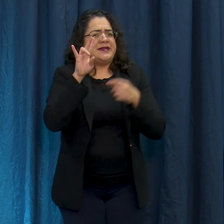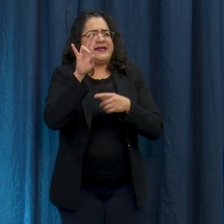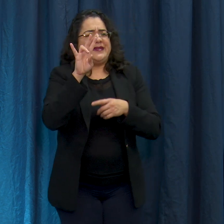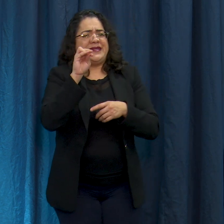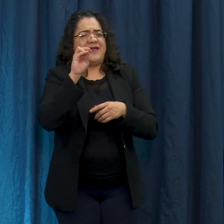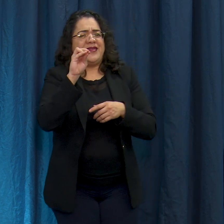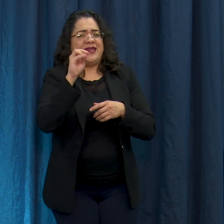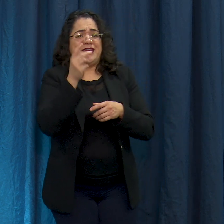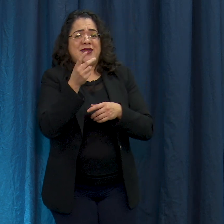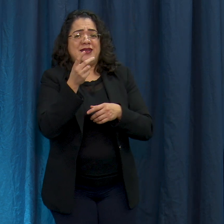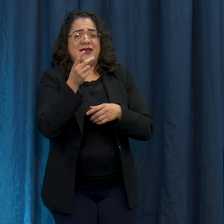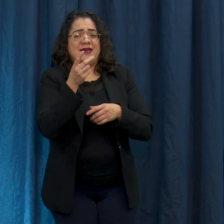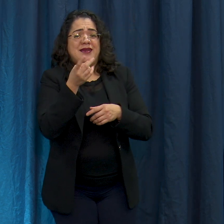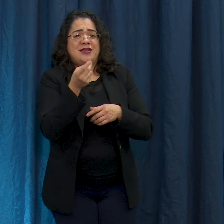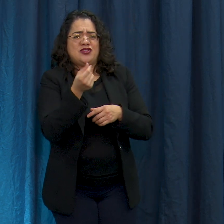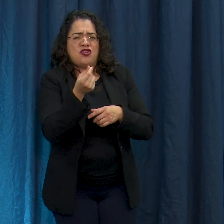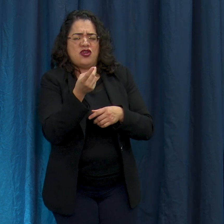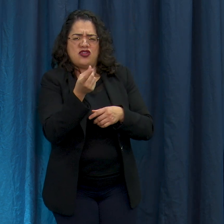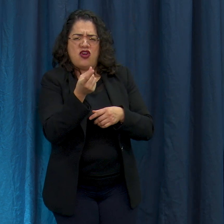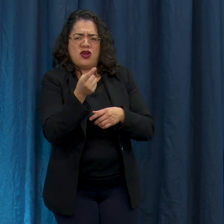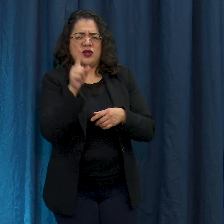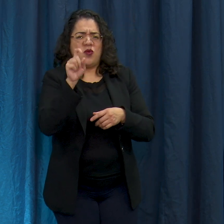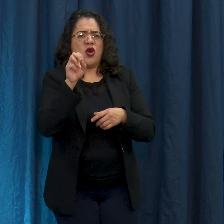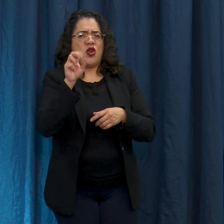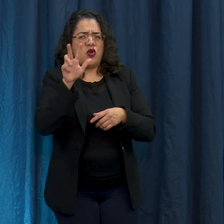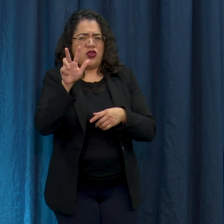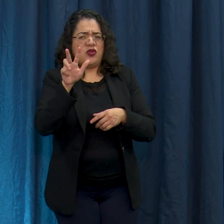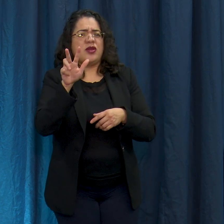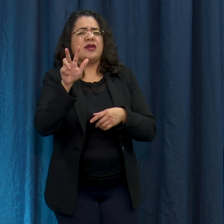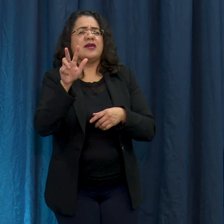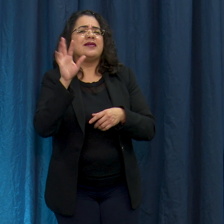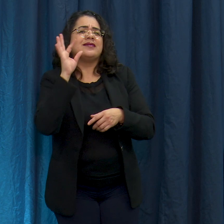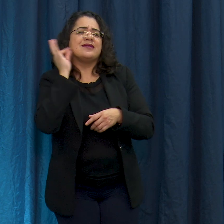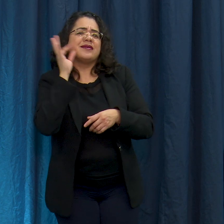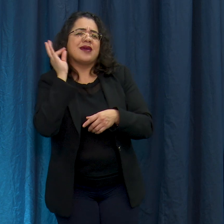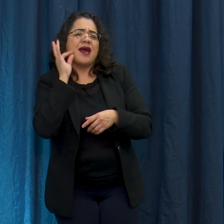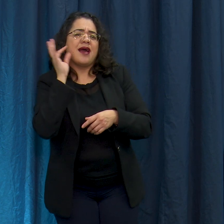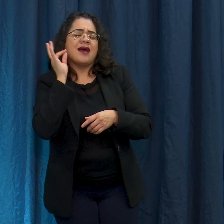siento tres Gatos fueron adopted OHS recientemente a cozy dossier no gaara's